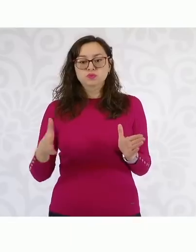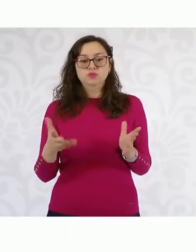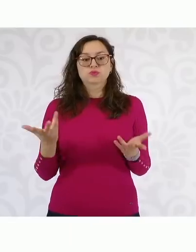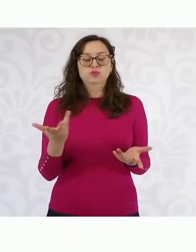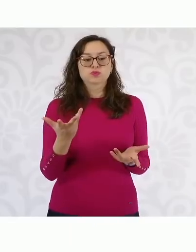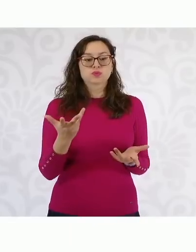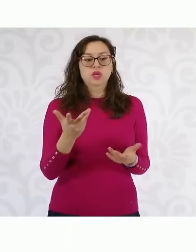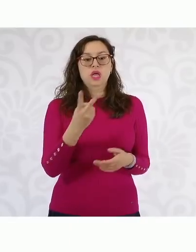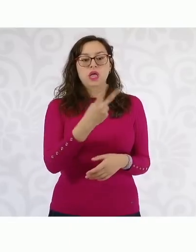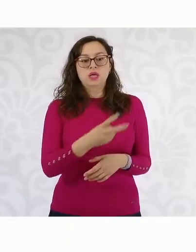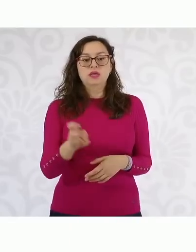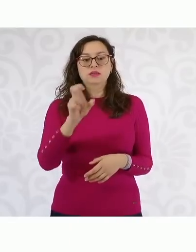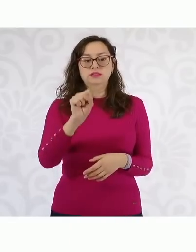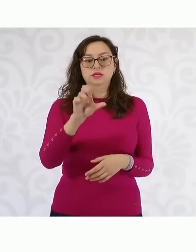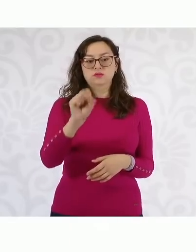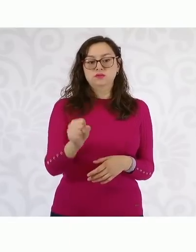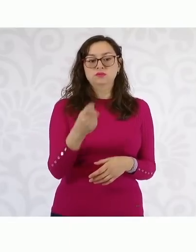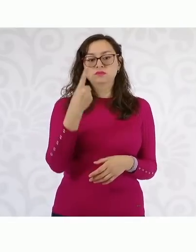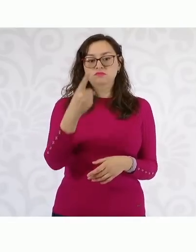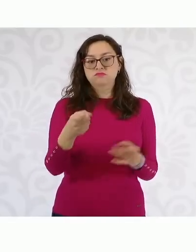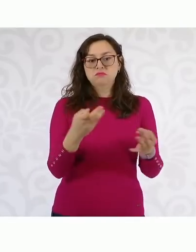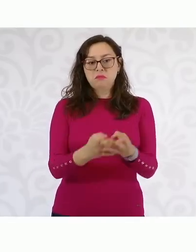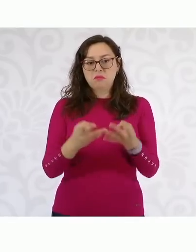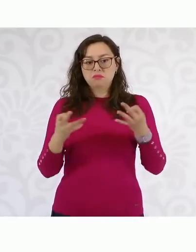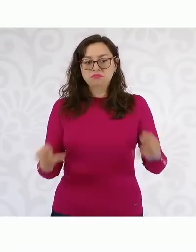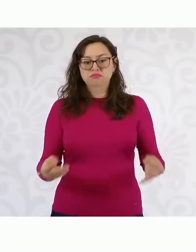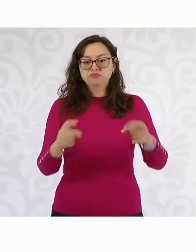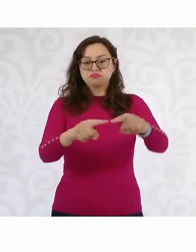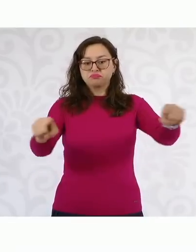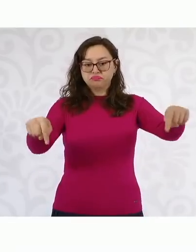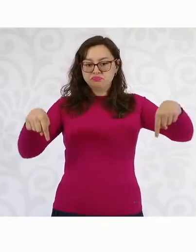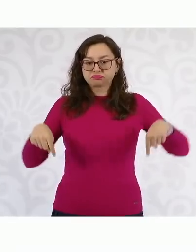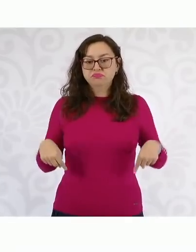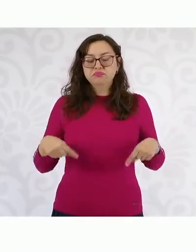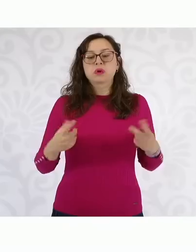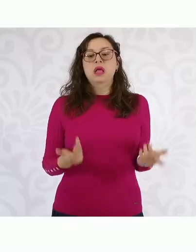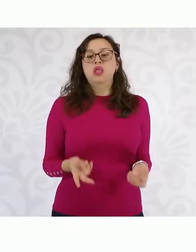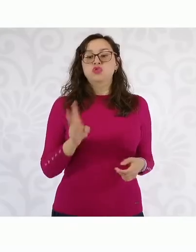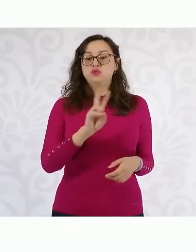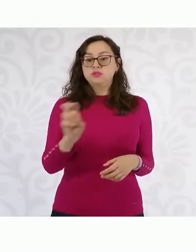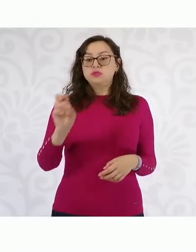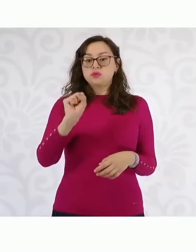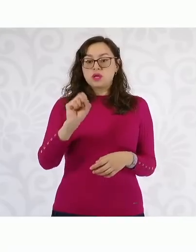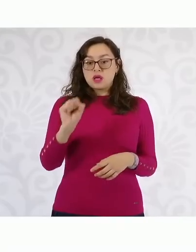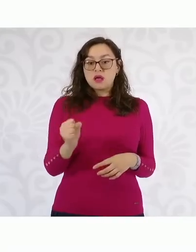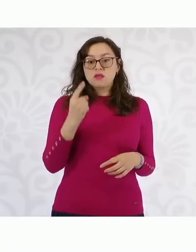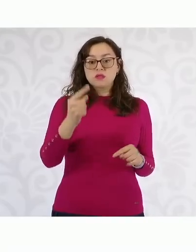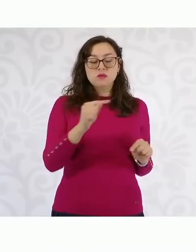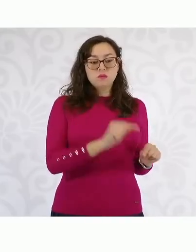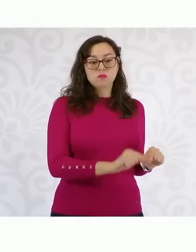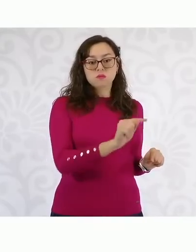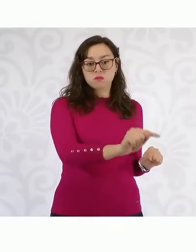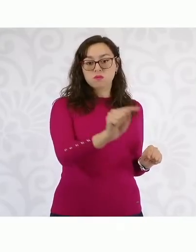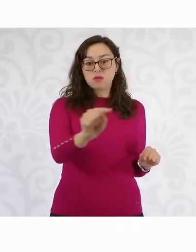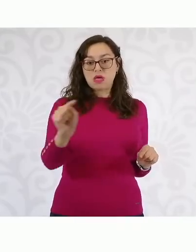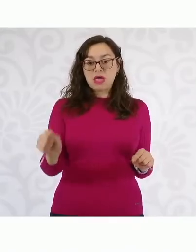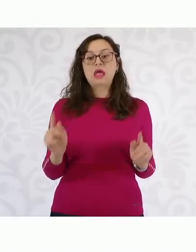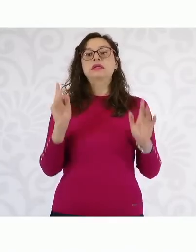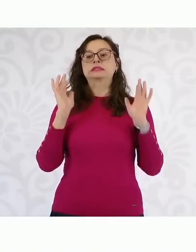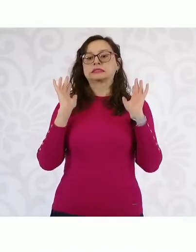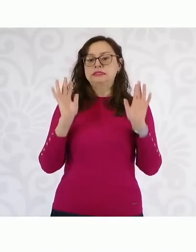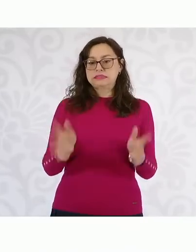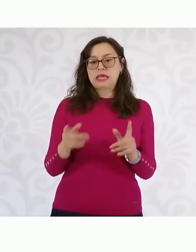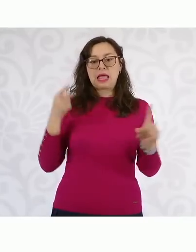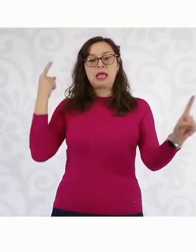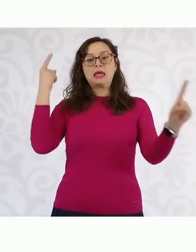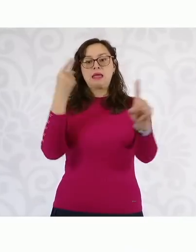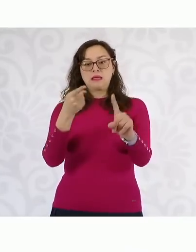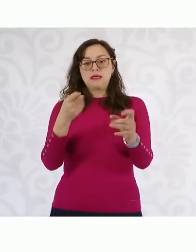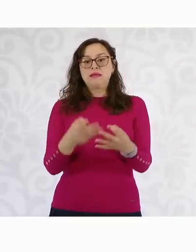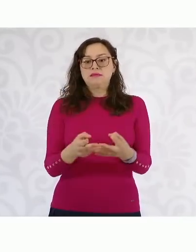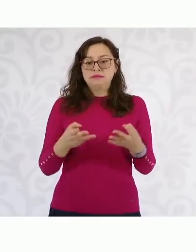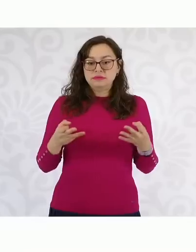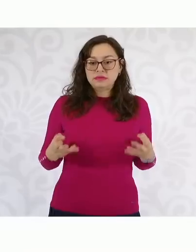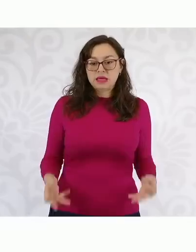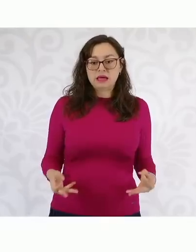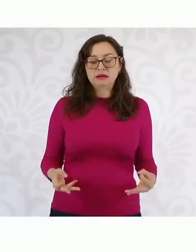por 261 predios de estos 261 predios ya abarca lo que es la meta de suelo de tierra que se requiere